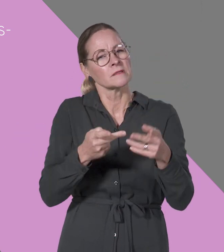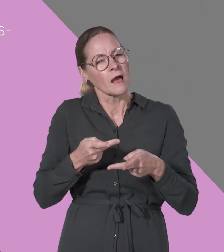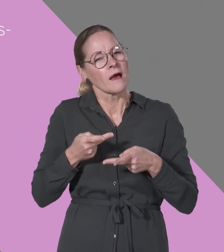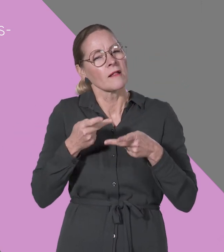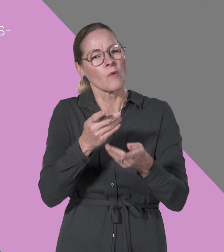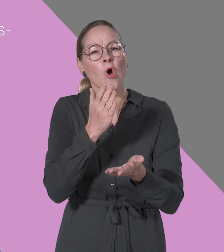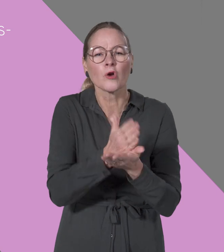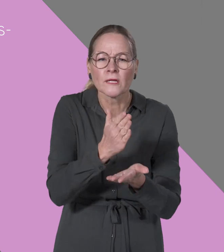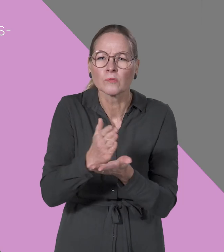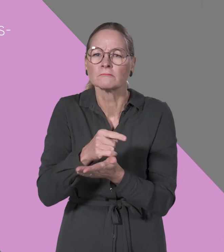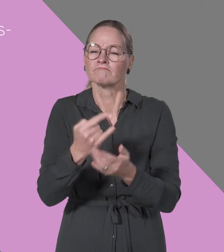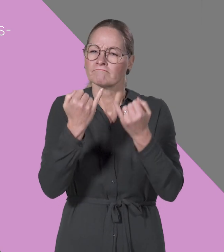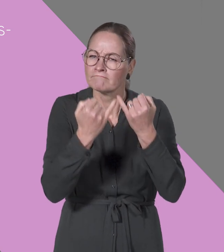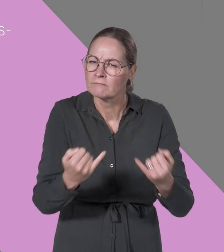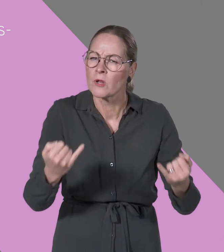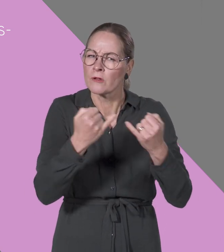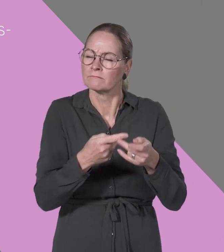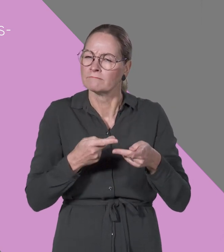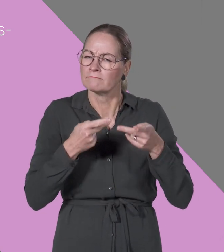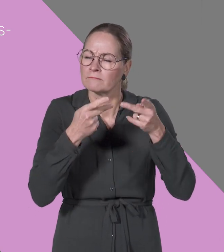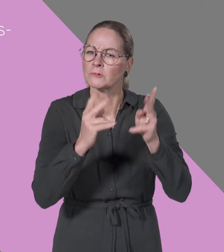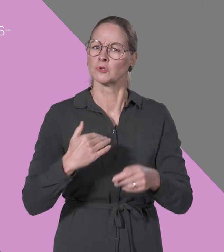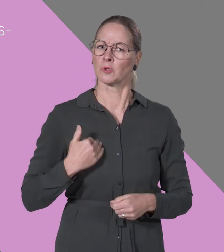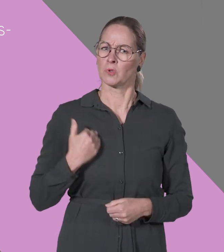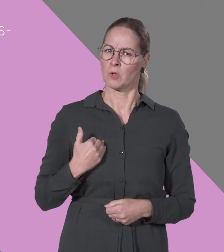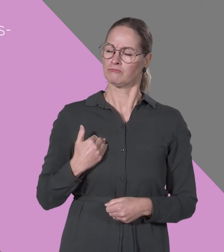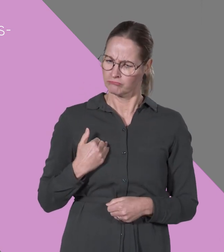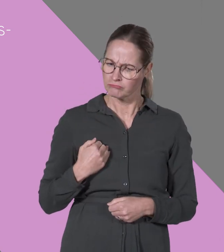eli jatkuvan oikeuksien kunnioituksen sekä tunteen siitä, -